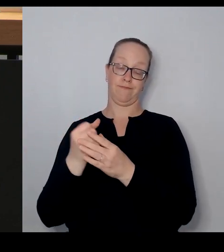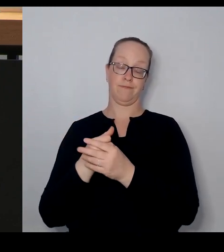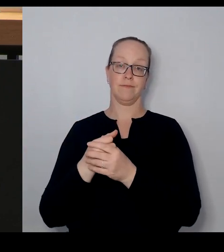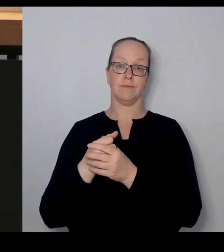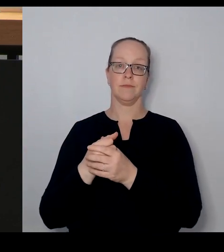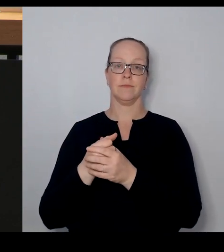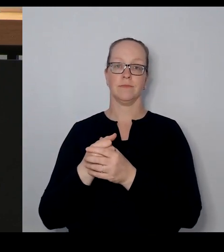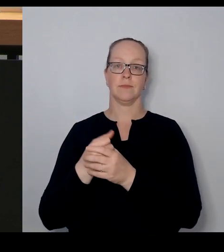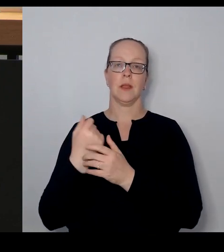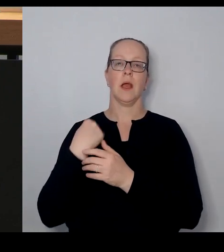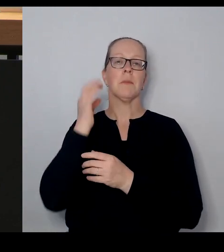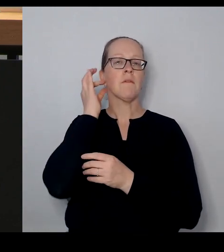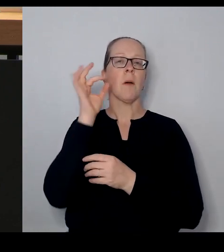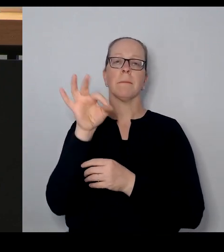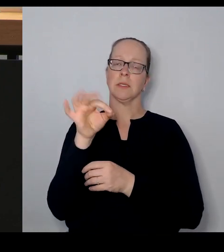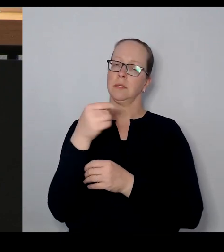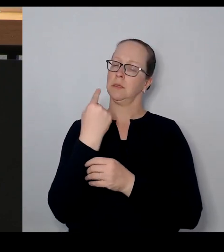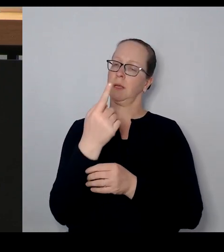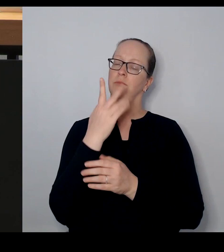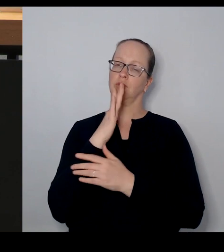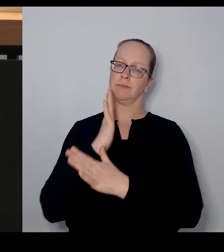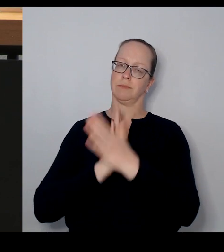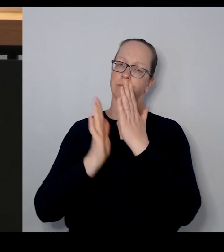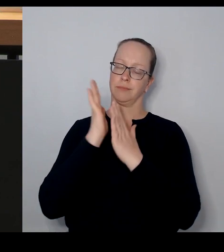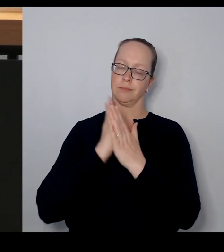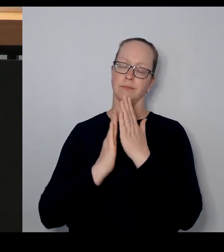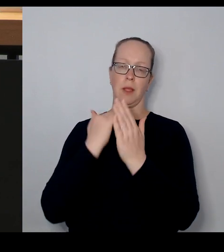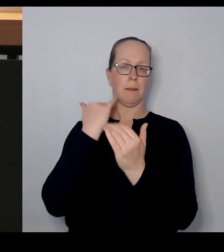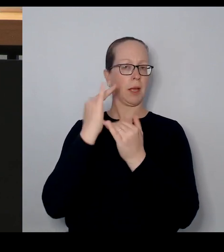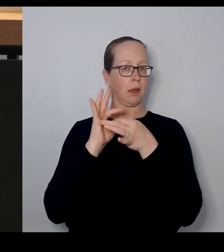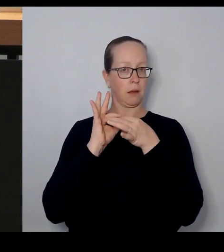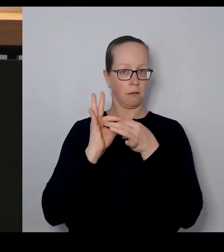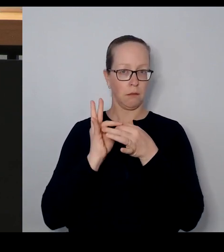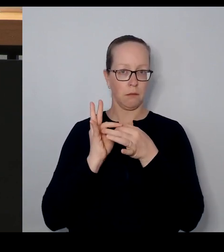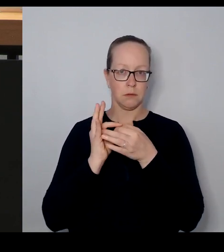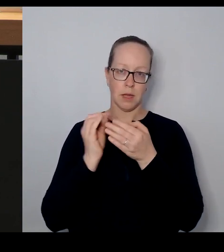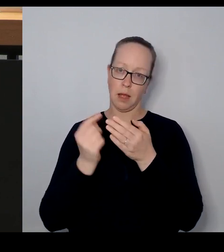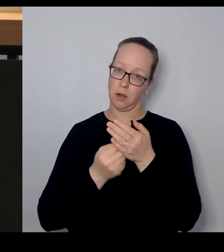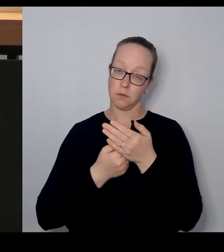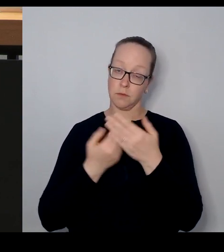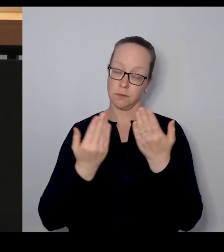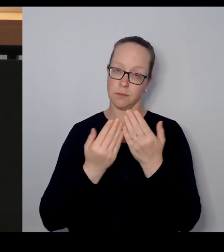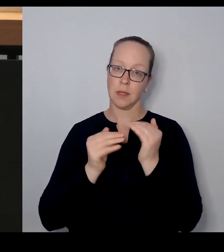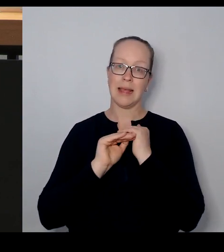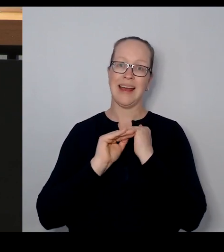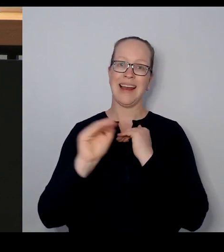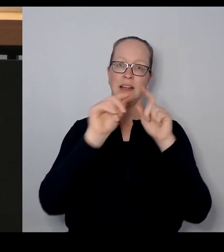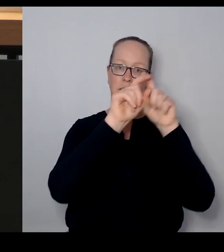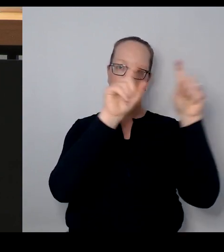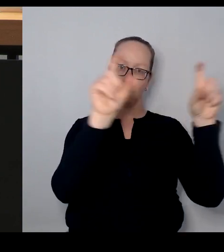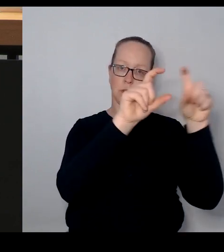widmen müssen, nämlich die Situation der Landesunternehmen, ihrer finanziellen Lage. Und da gibt es in der Tat ja einige,